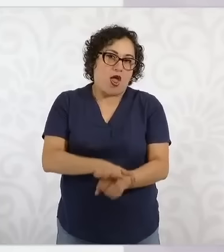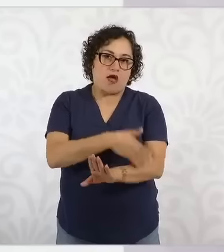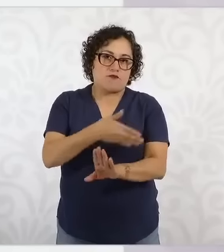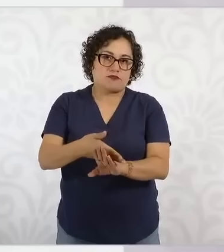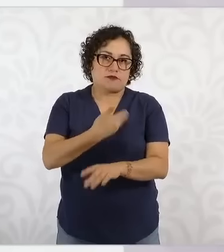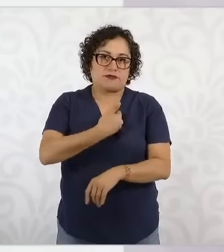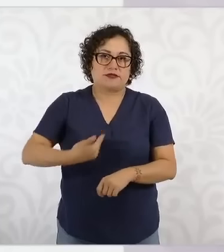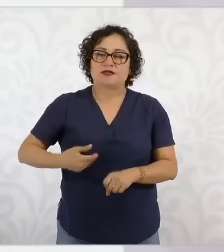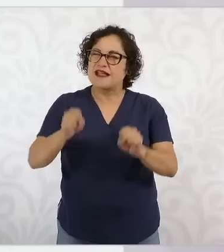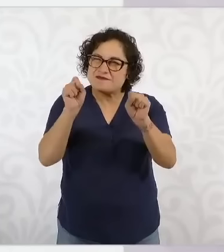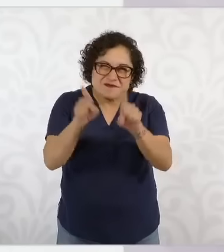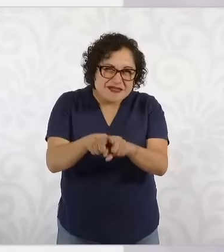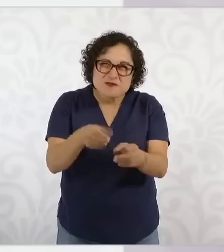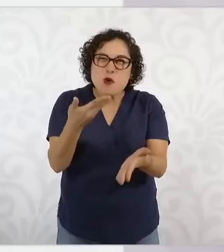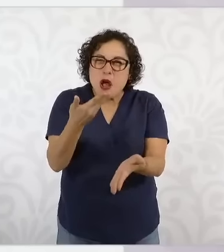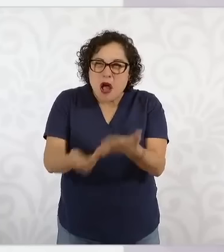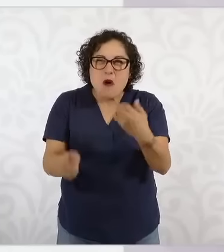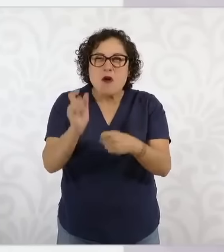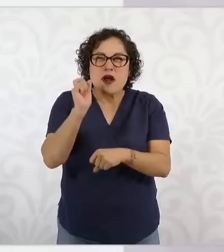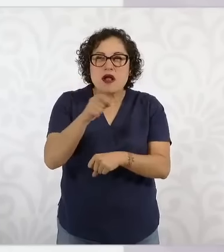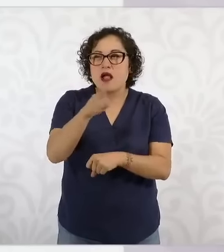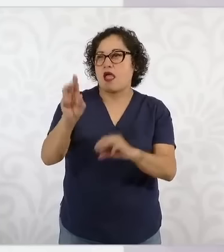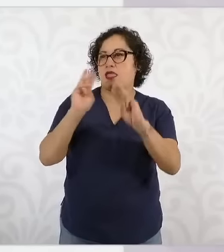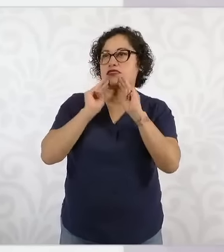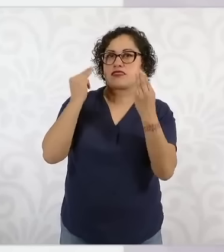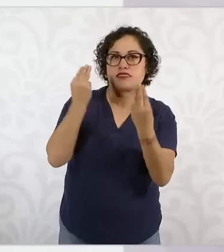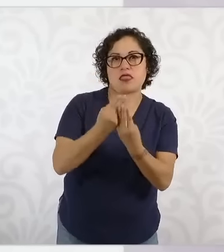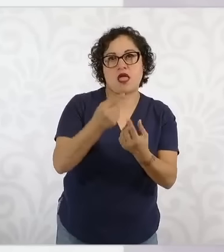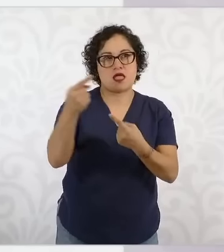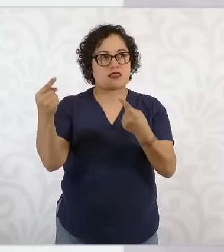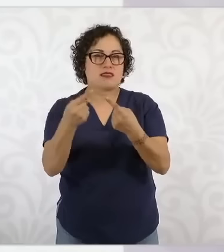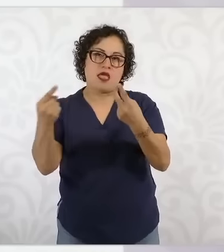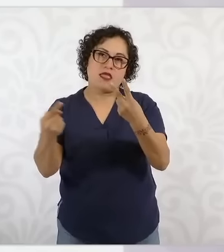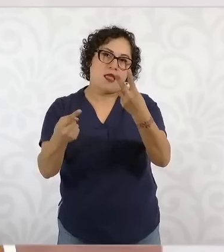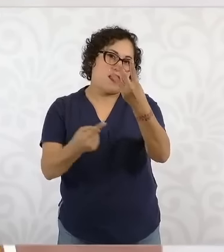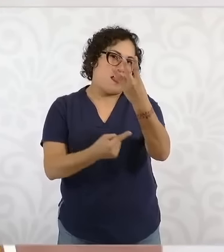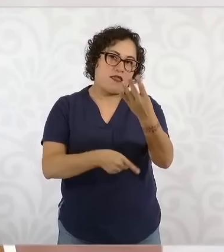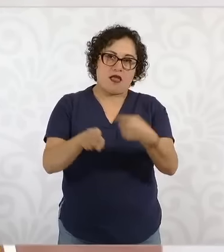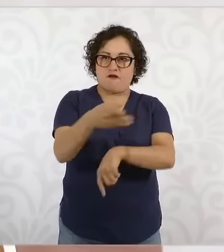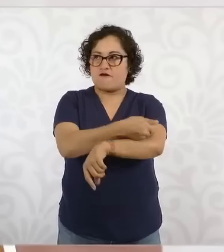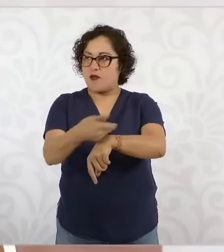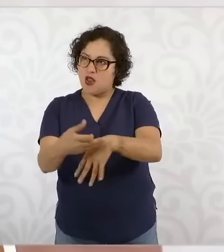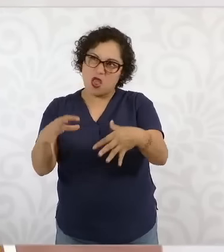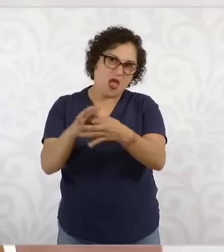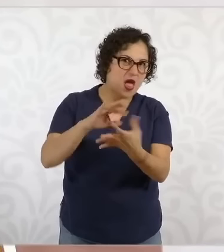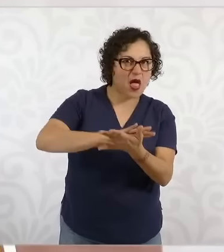qué familiares estaban involucrados con el narco, que tanto que incluso se hace una manifestación